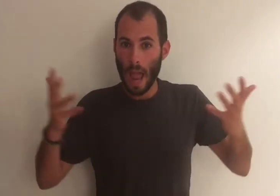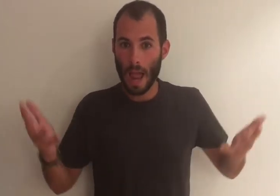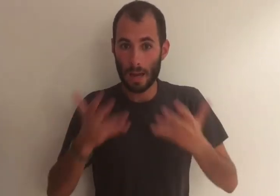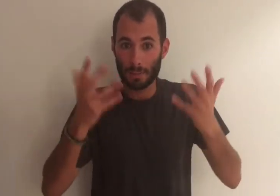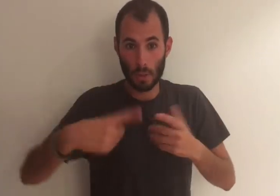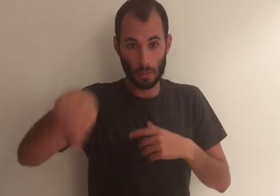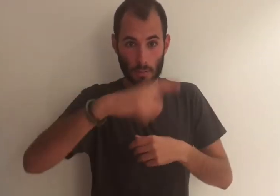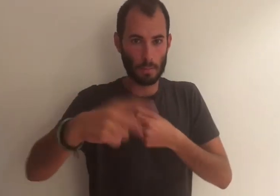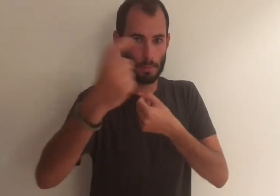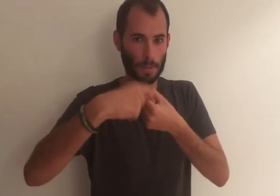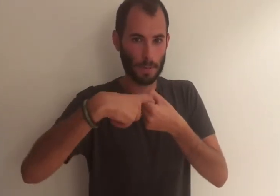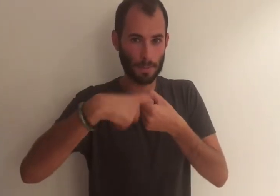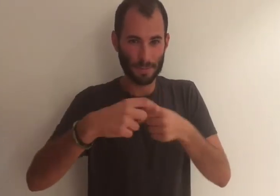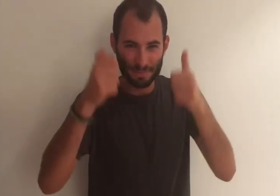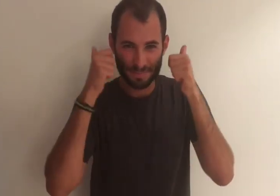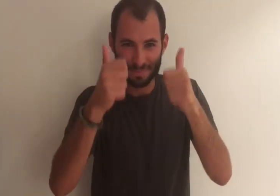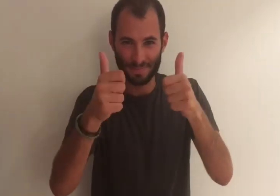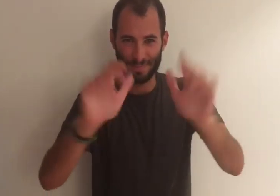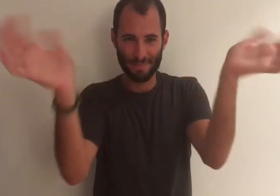¡Animamos a apuntaros! ¡Chao!